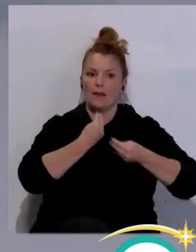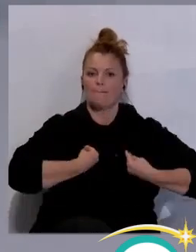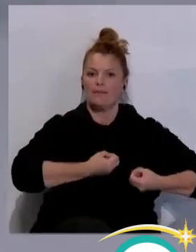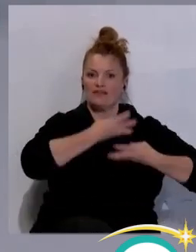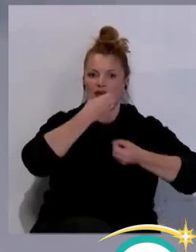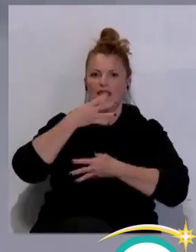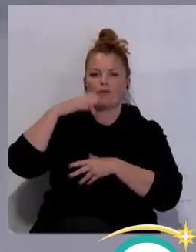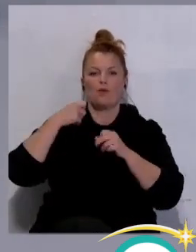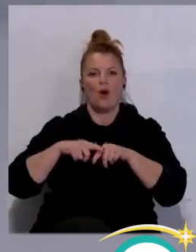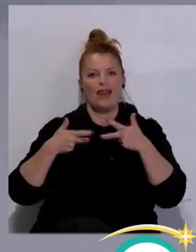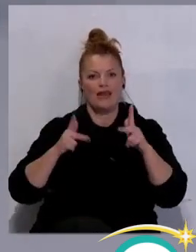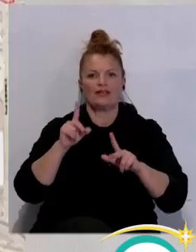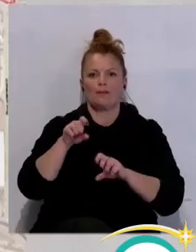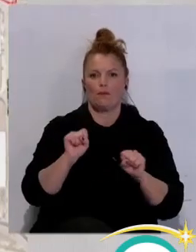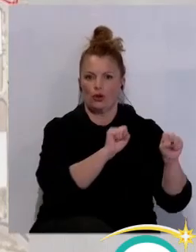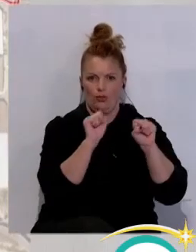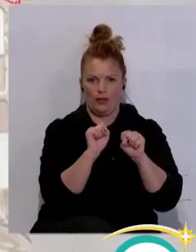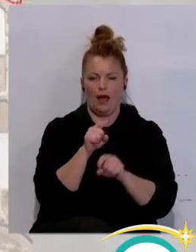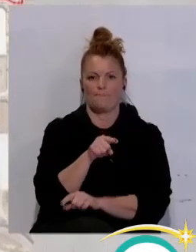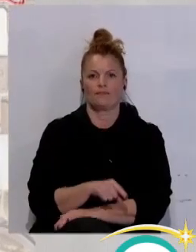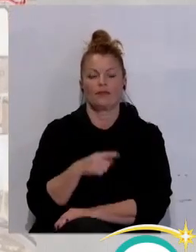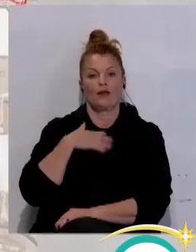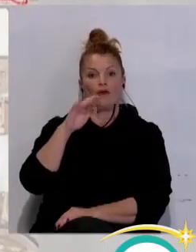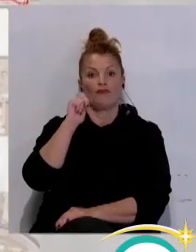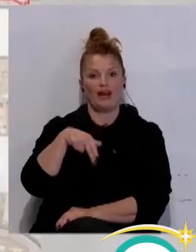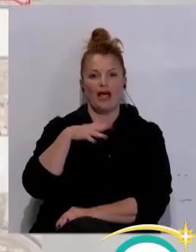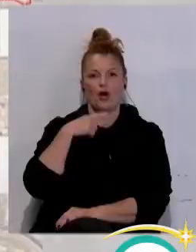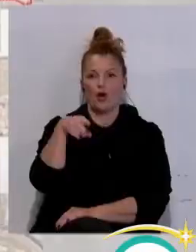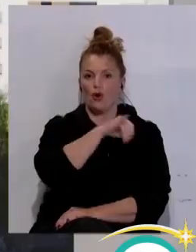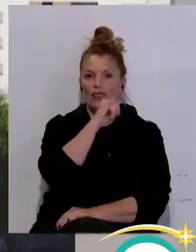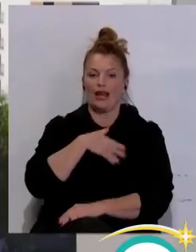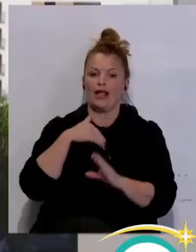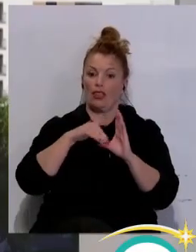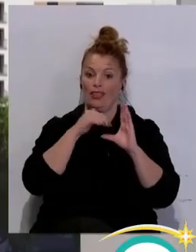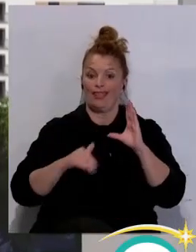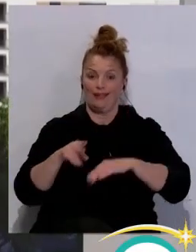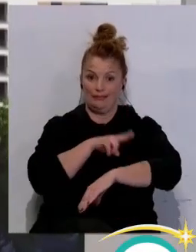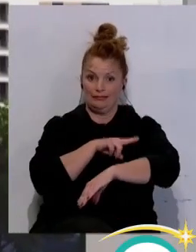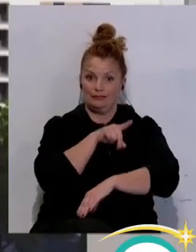y protegidas Fran González delegado de la zona franca una de las instituciones promotoras de